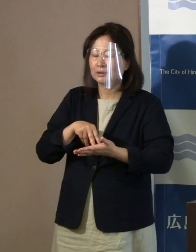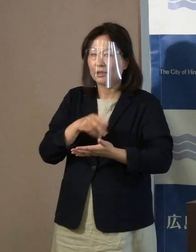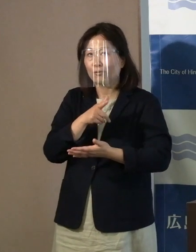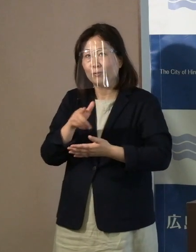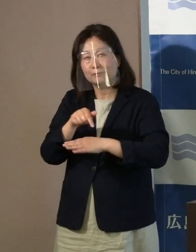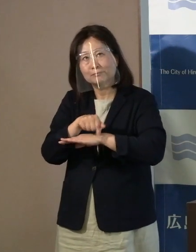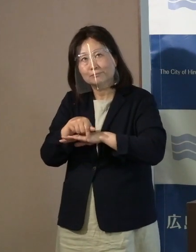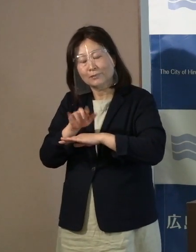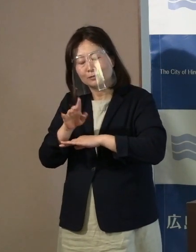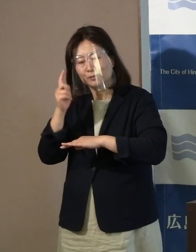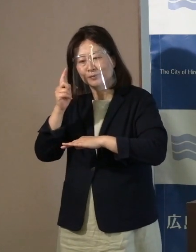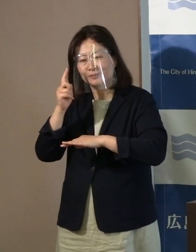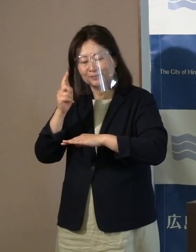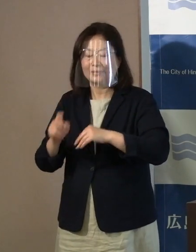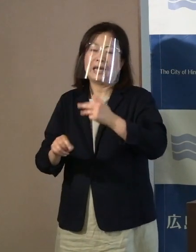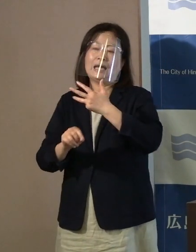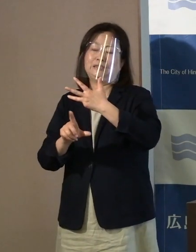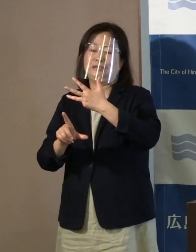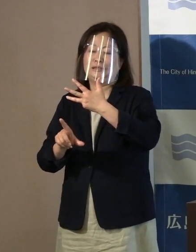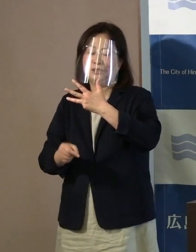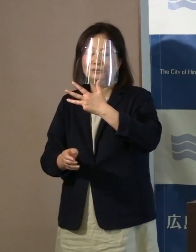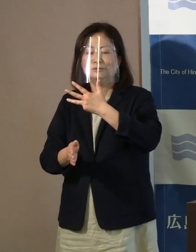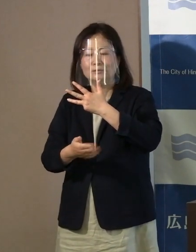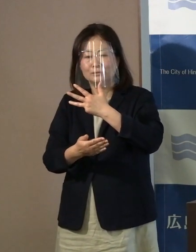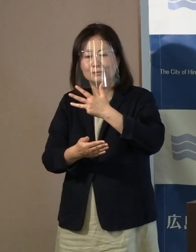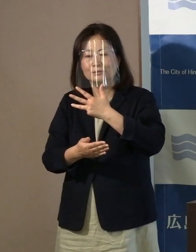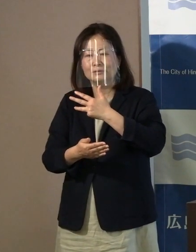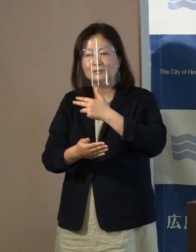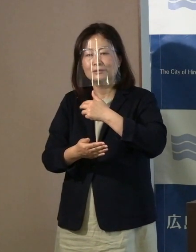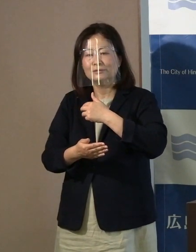8月以降にでも接種してほしいという､